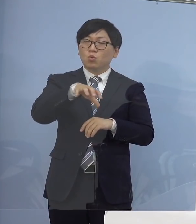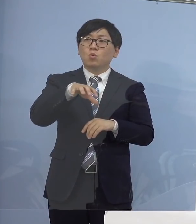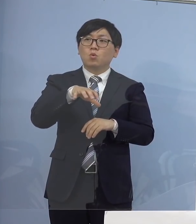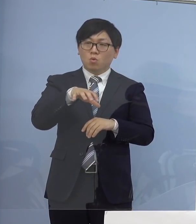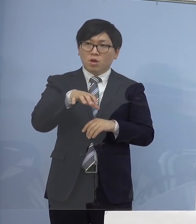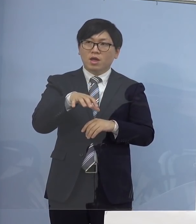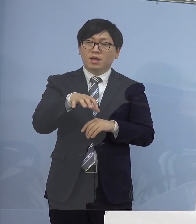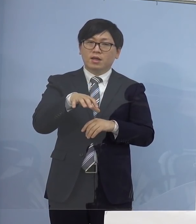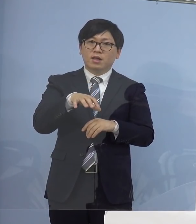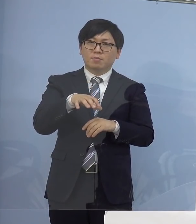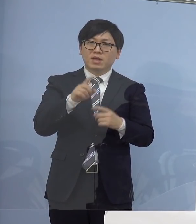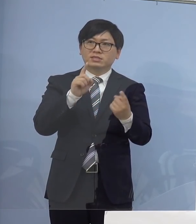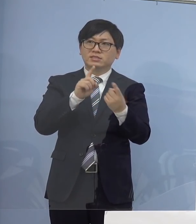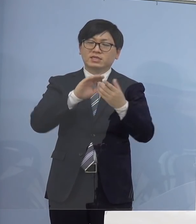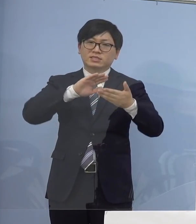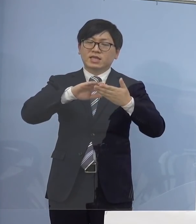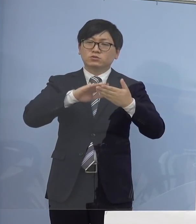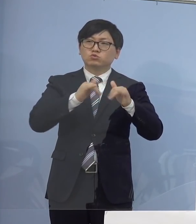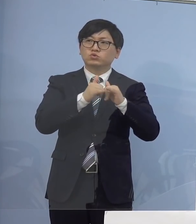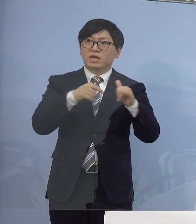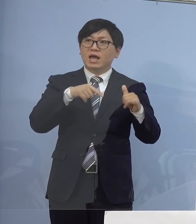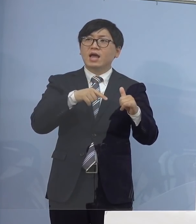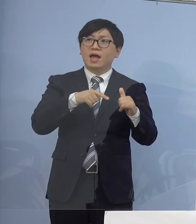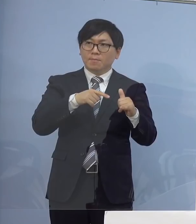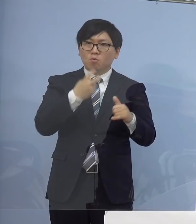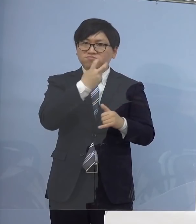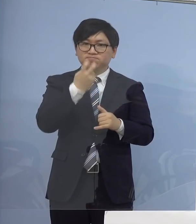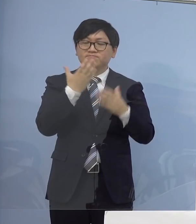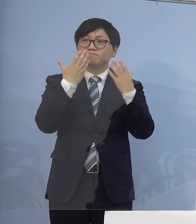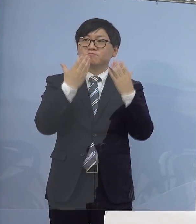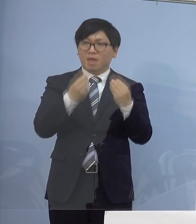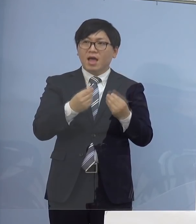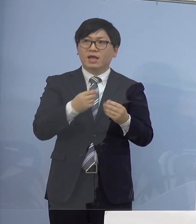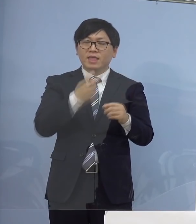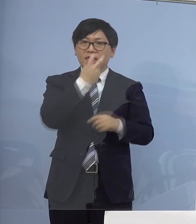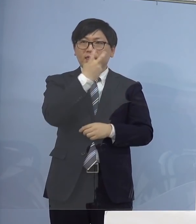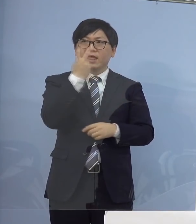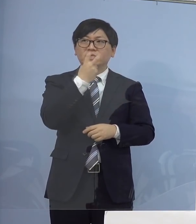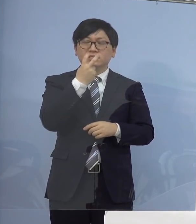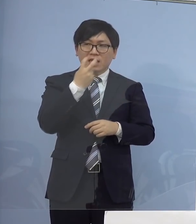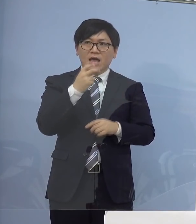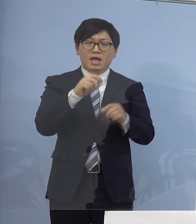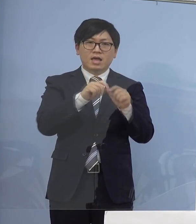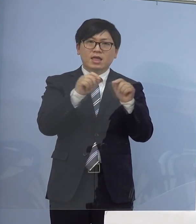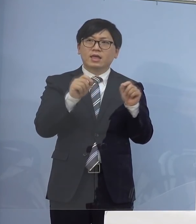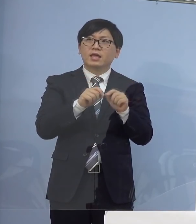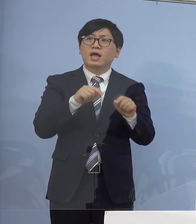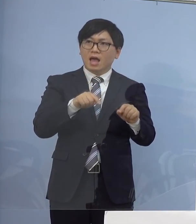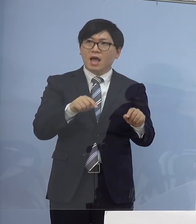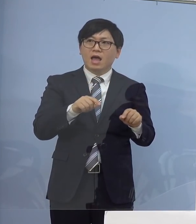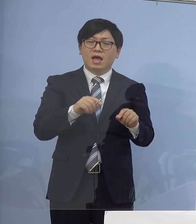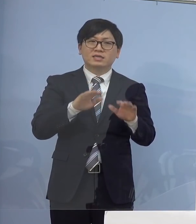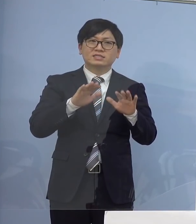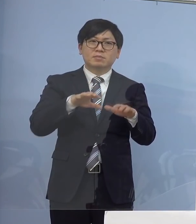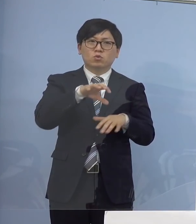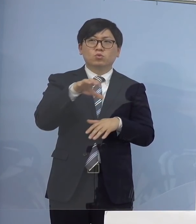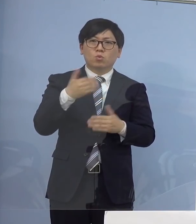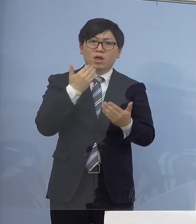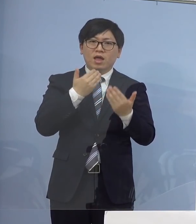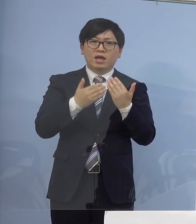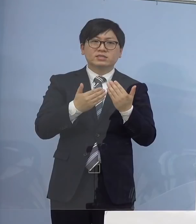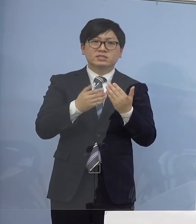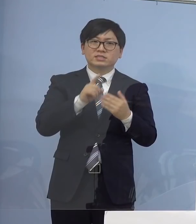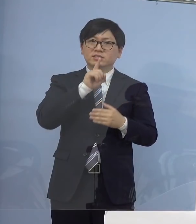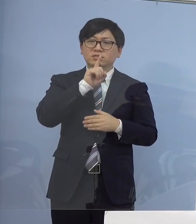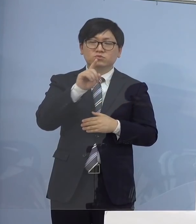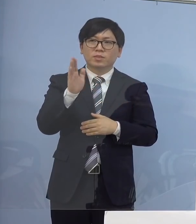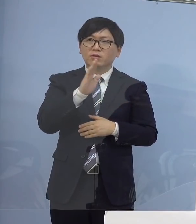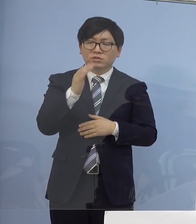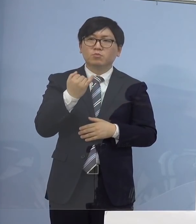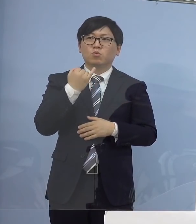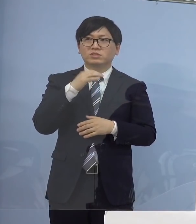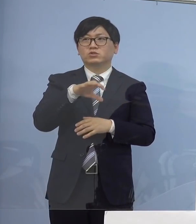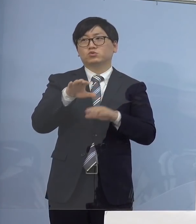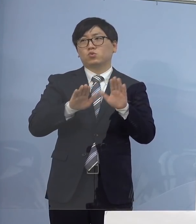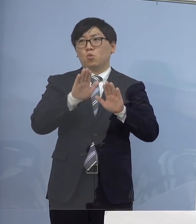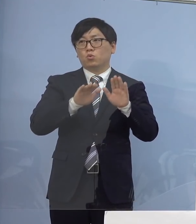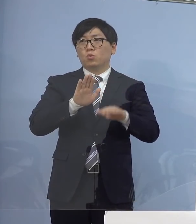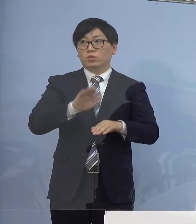検査の方も順次進んで参りますので 特段今のところ 公表する必要性がある状況ではございません